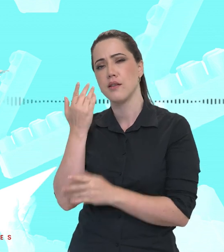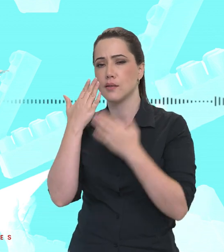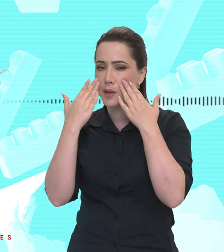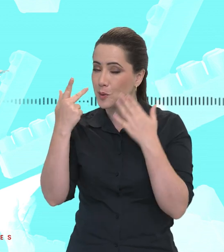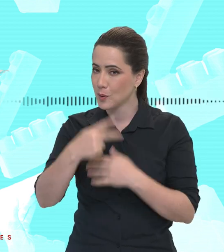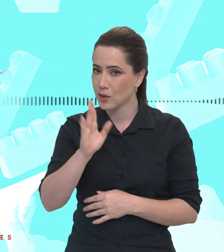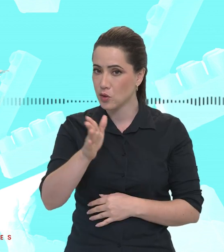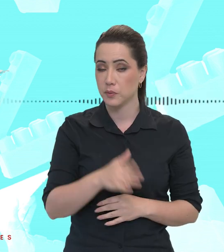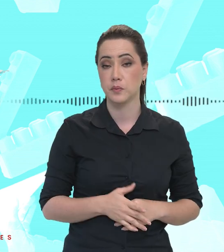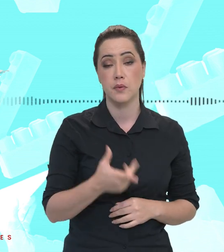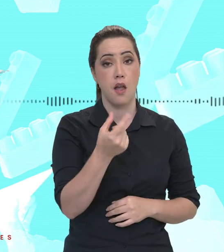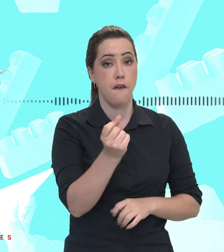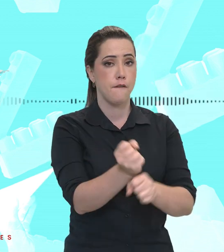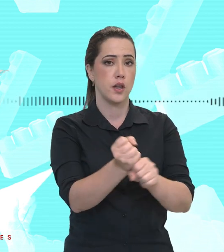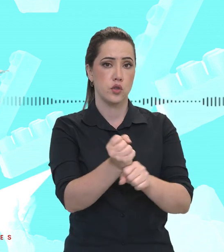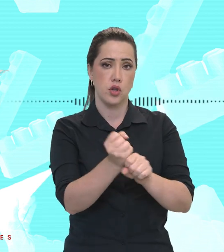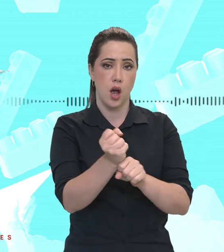[Roseli - episódio 3] Havia 20 anos que ele tinha o diagnóstico errado e tomava a medicação